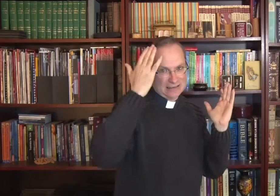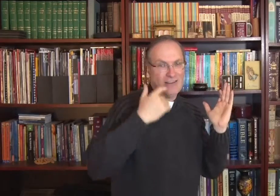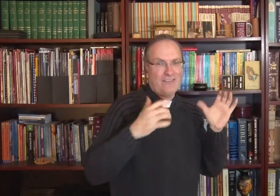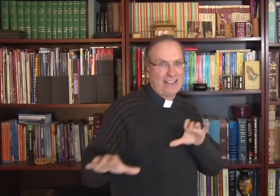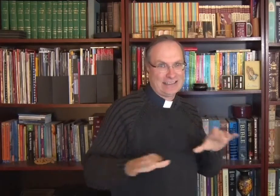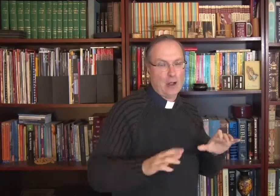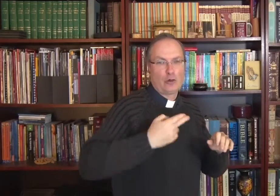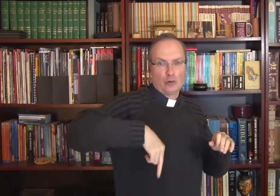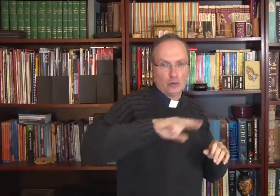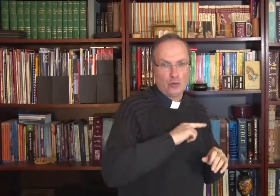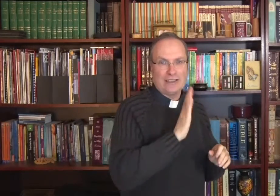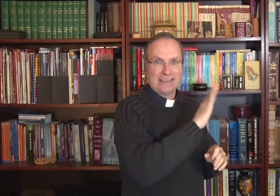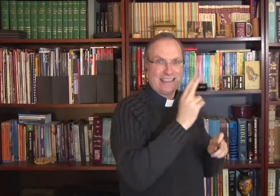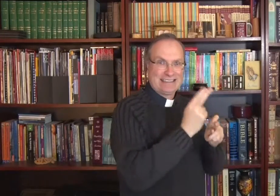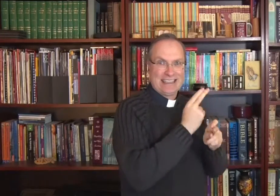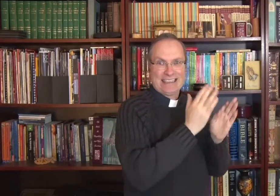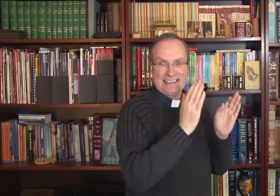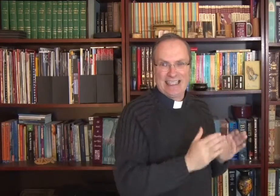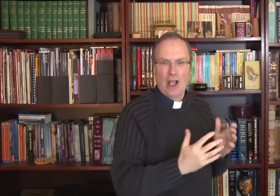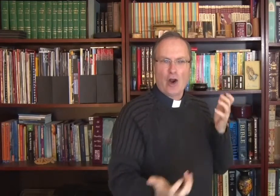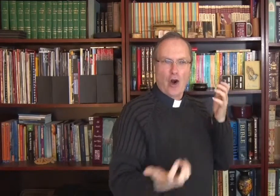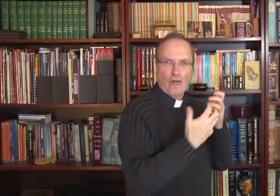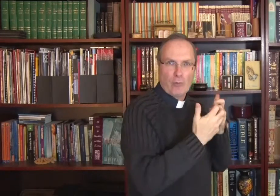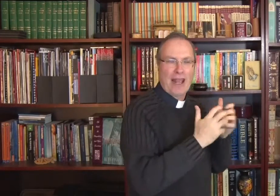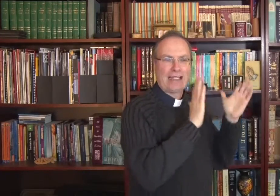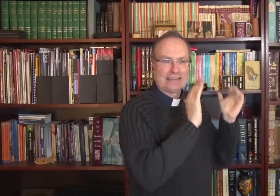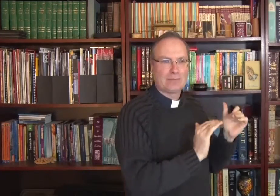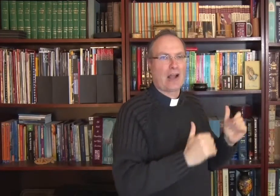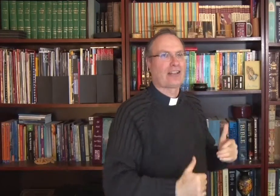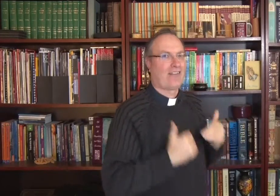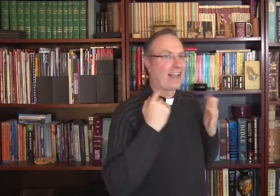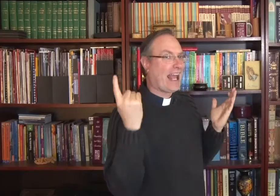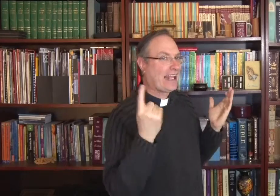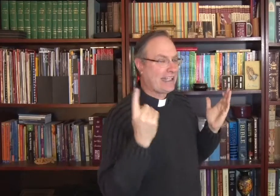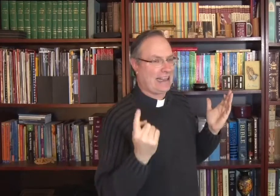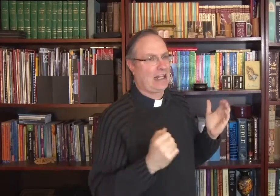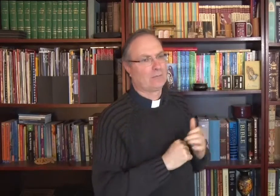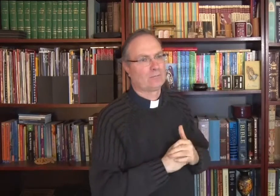en faisant de nous ses héritiers conformément à l’espérance de la vie éternelle.